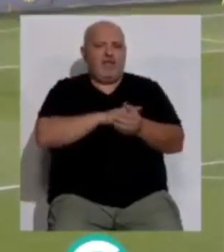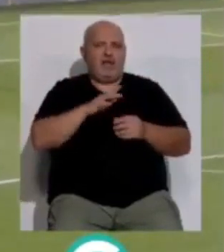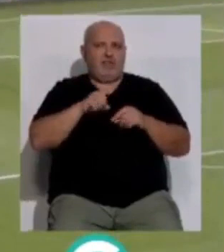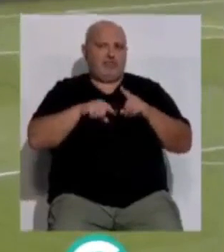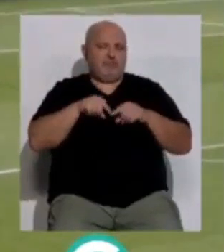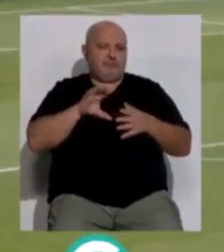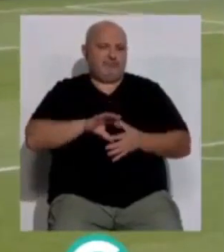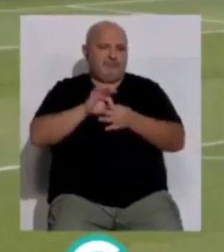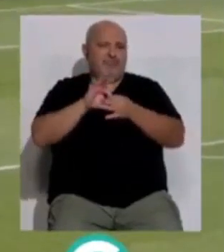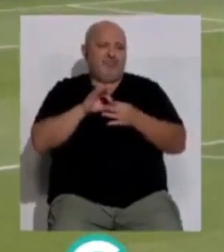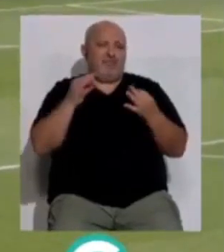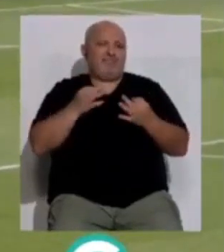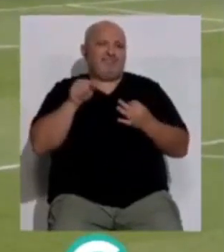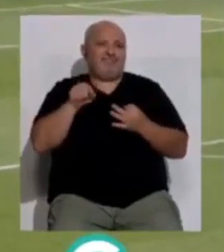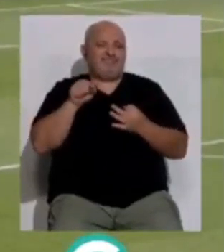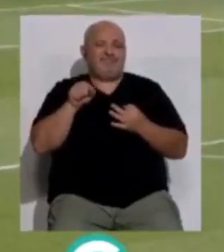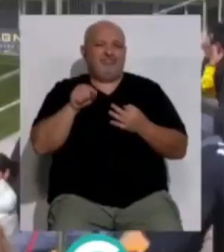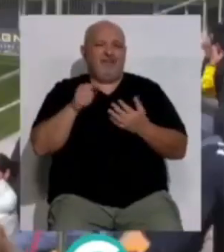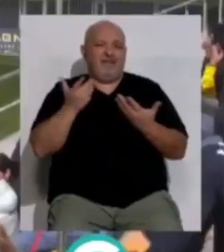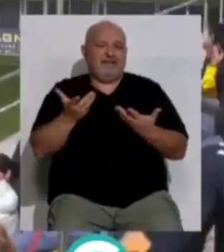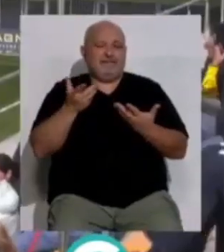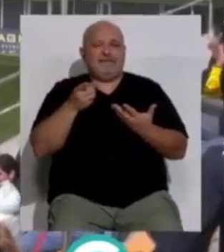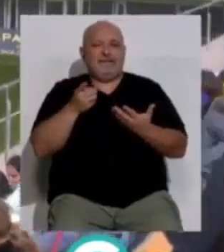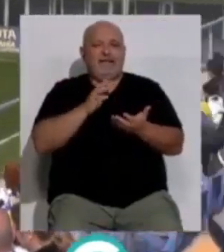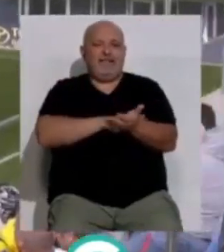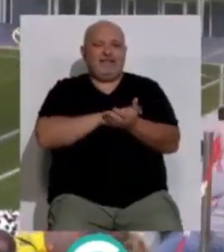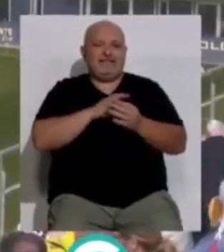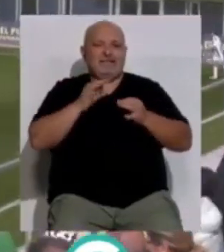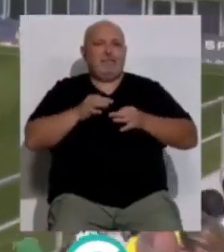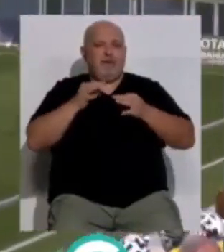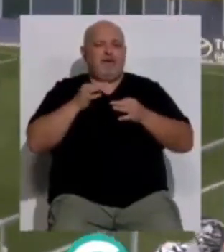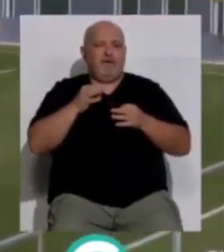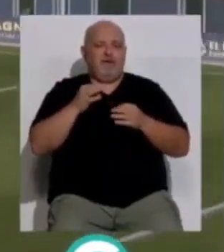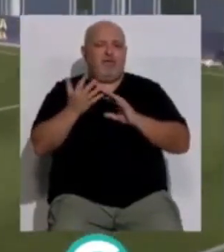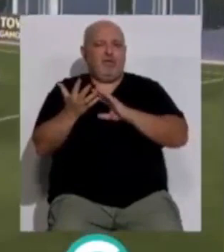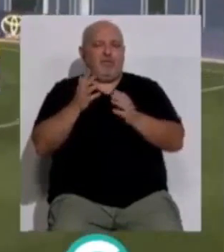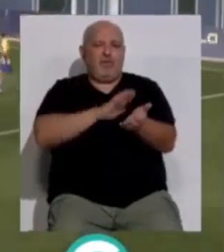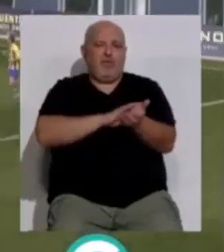que se tienen Lo que pasa que claro de lateral izquierdo siempre he tenido un Zurdo o tenía genar